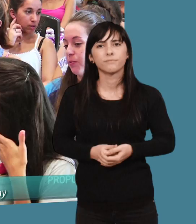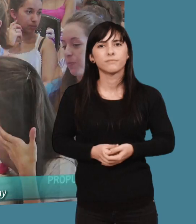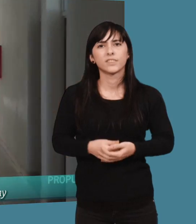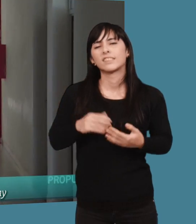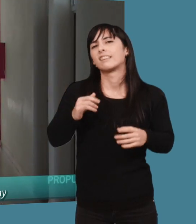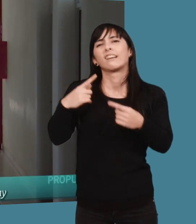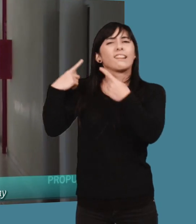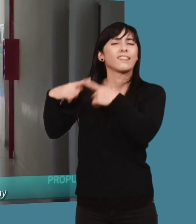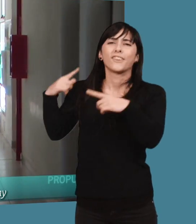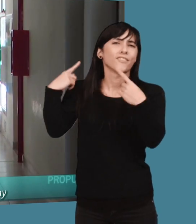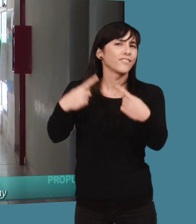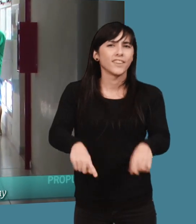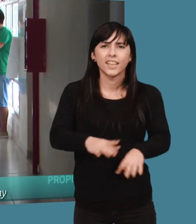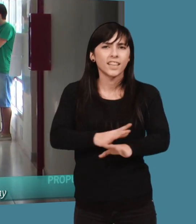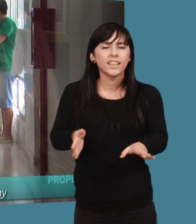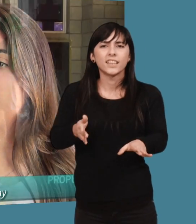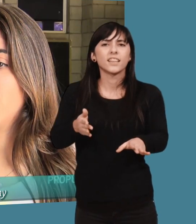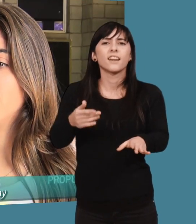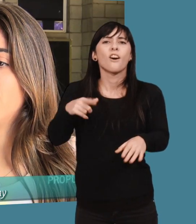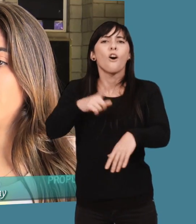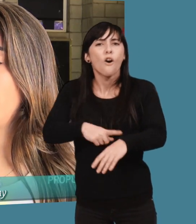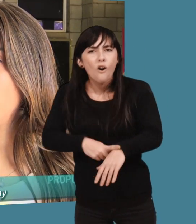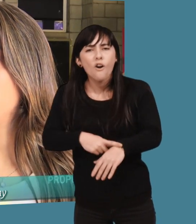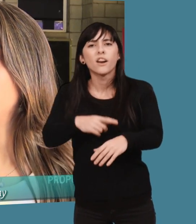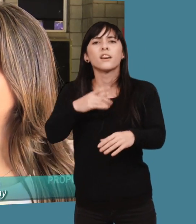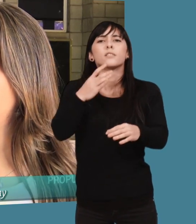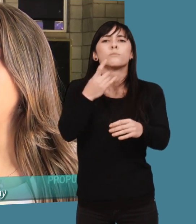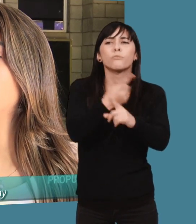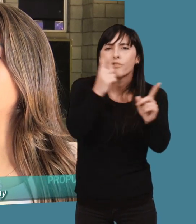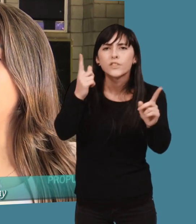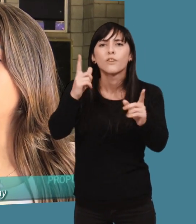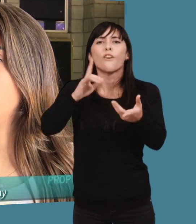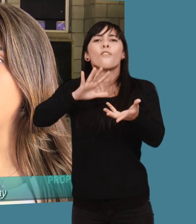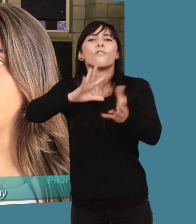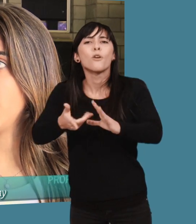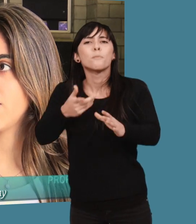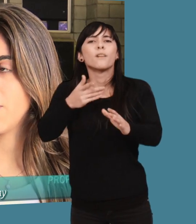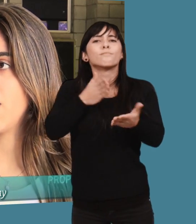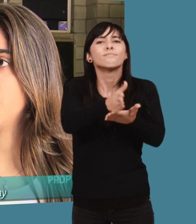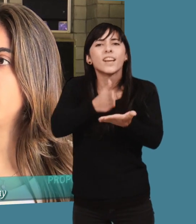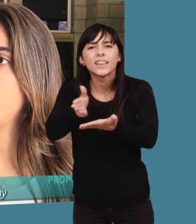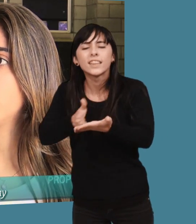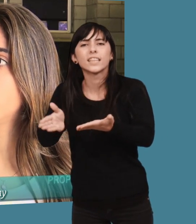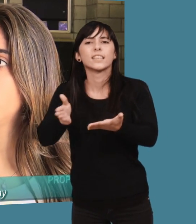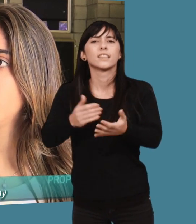Es distinto a la escuela en los horarios, los profesores, la manera llevar las materias.